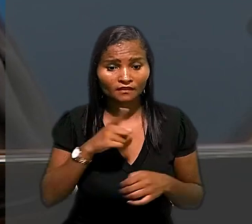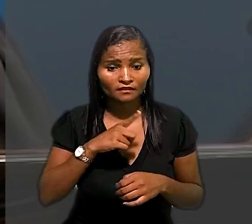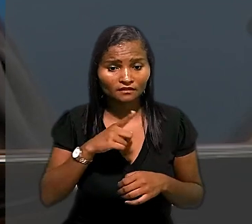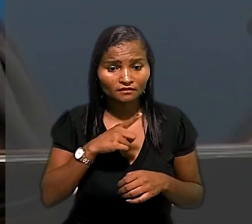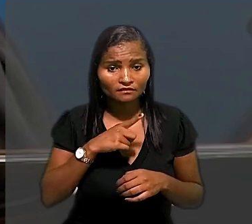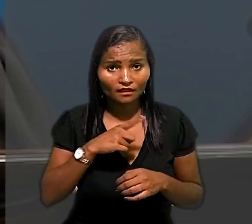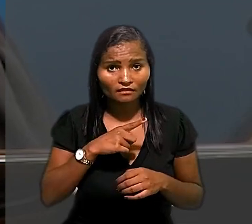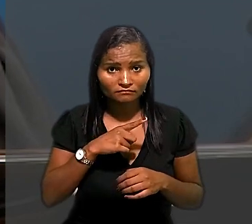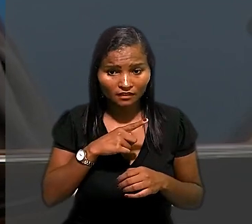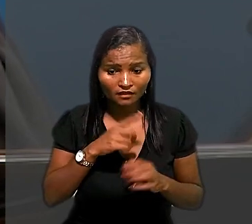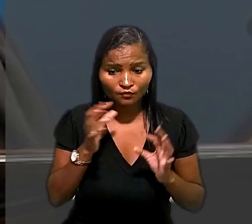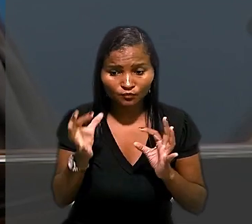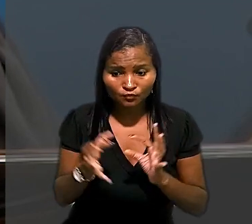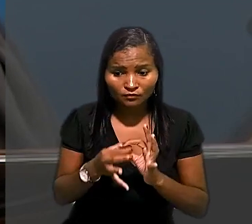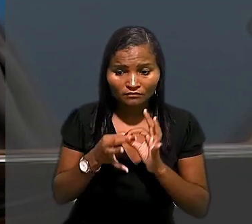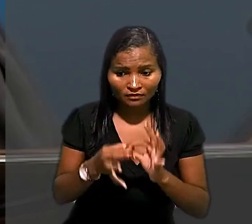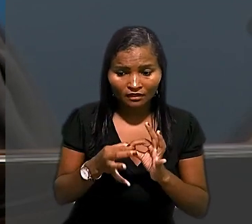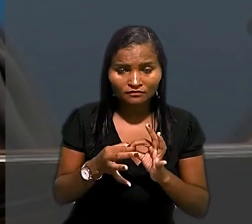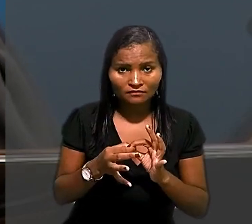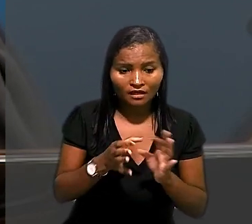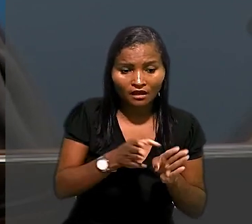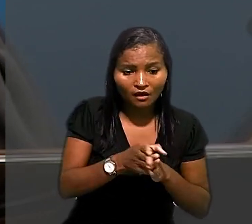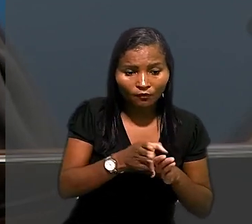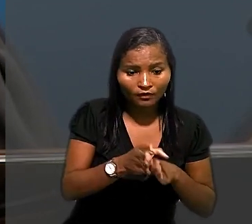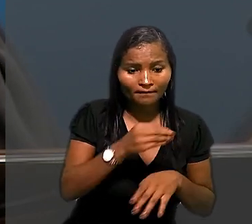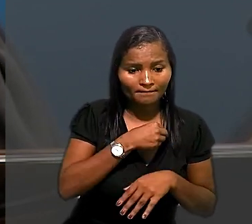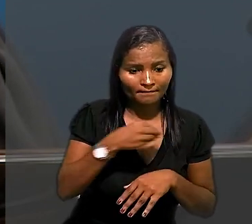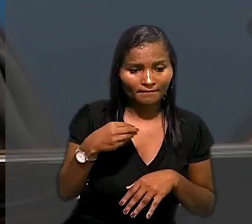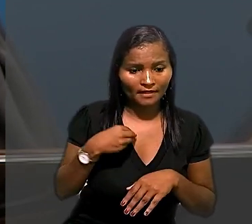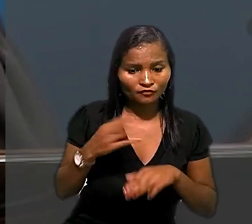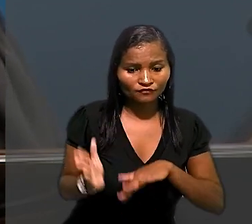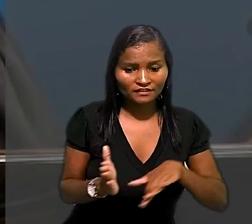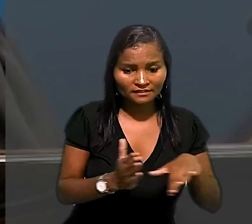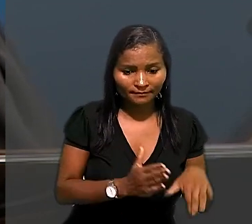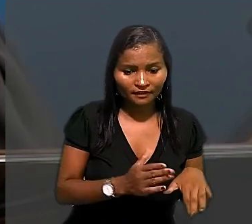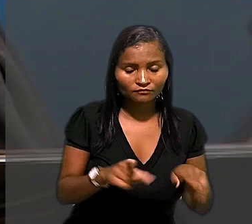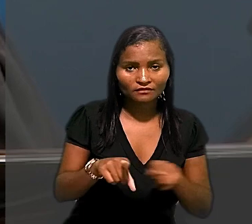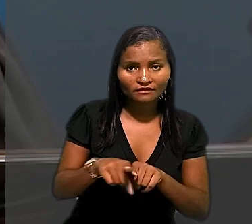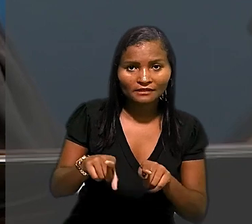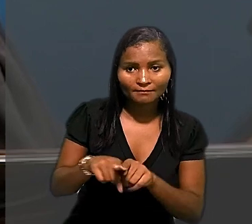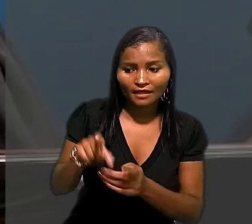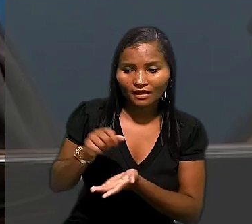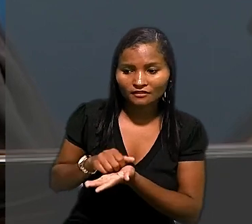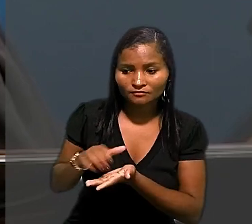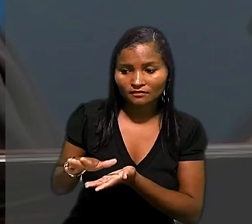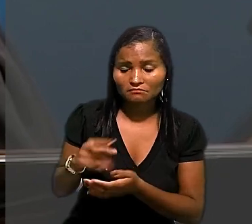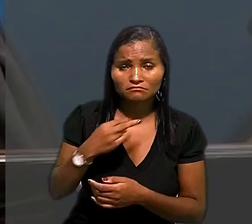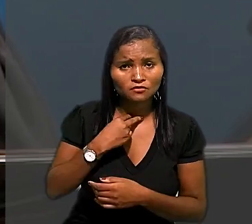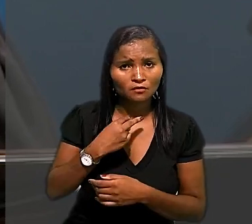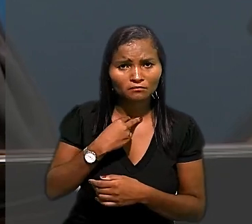havendo um lapso temporal entre a recomendação médica de afastamento e a dispensa não se pode